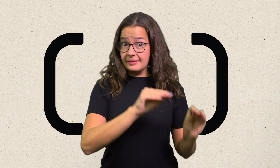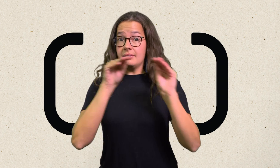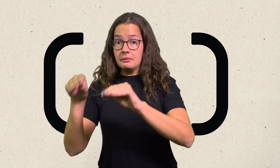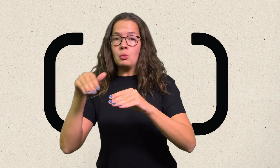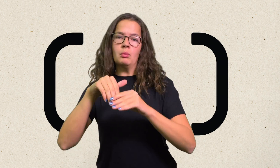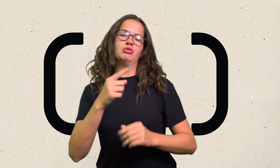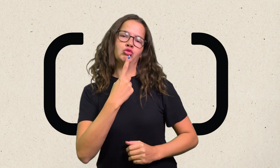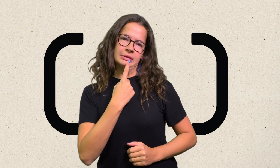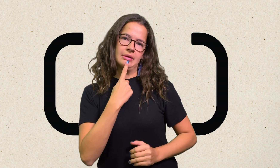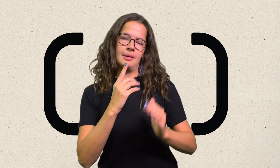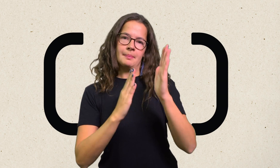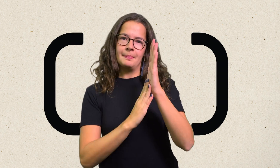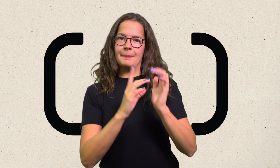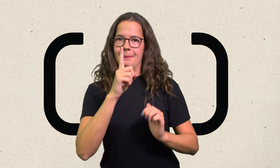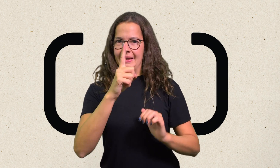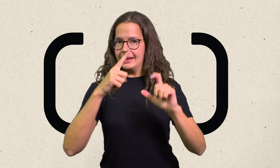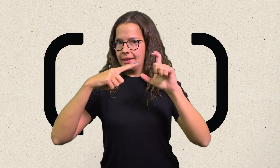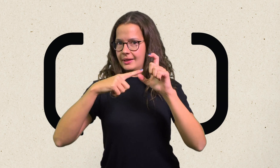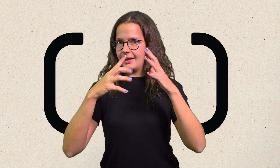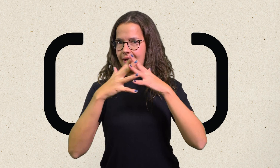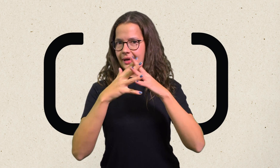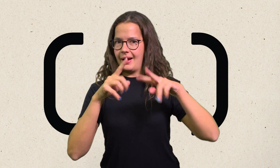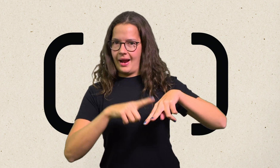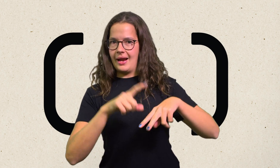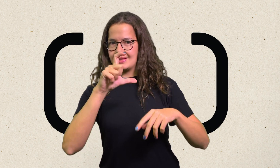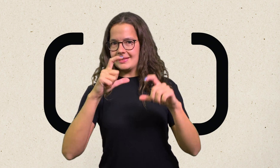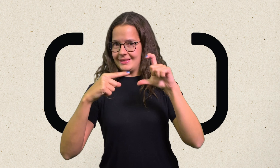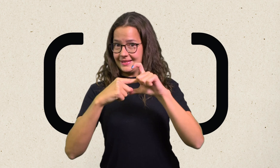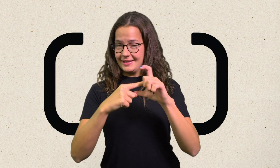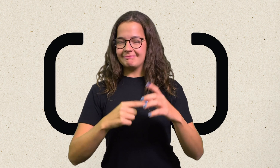Tomu se říká MIGRACE.